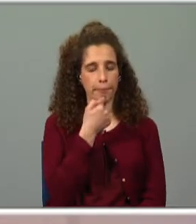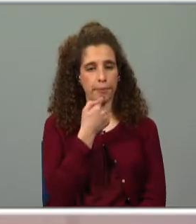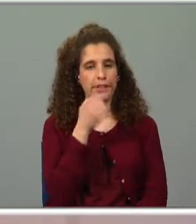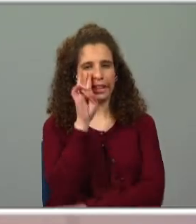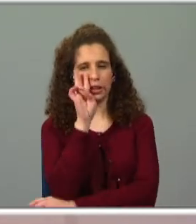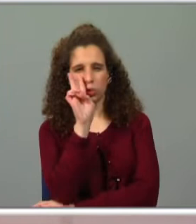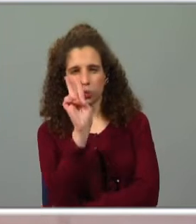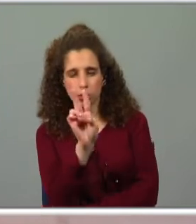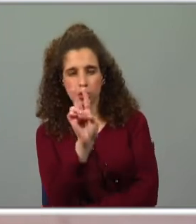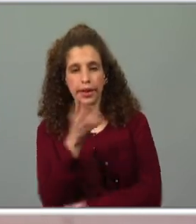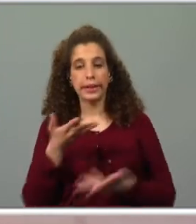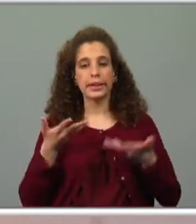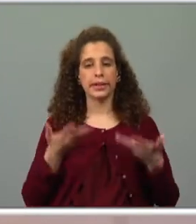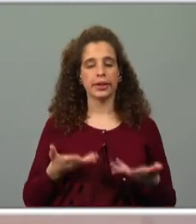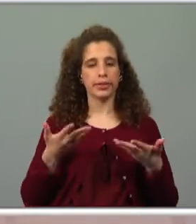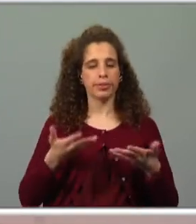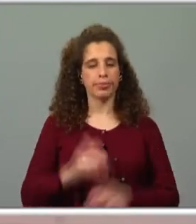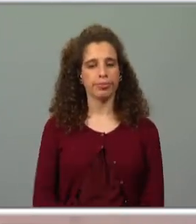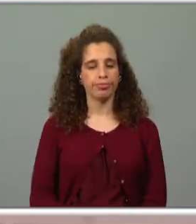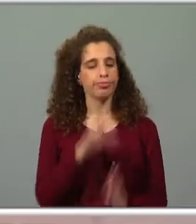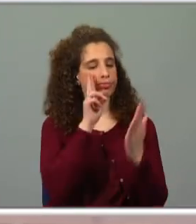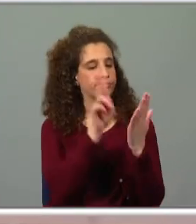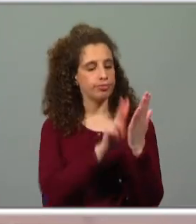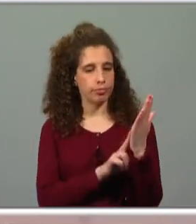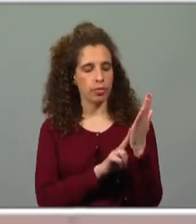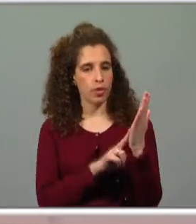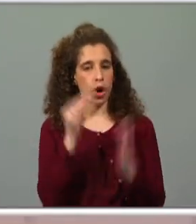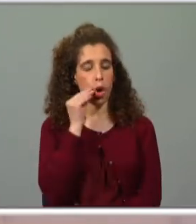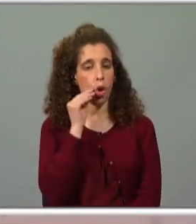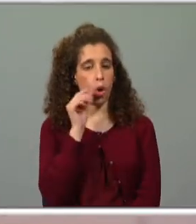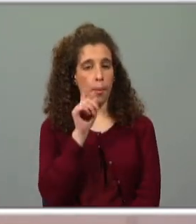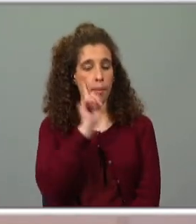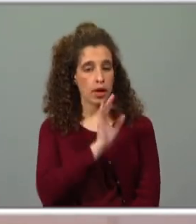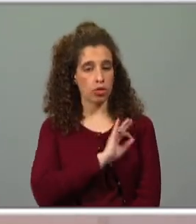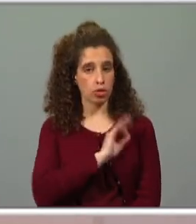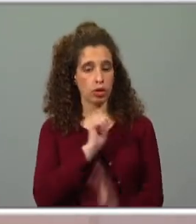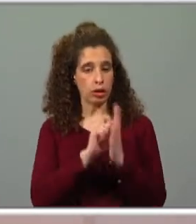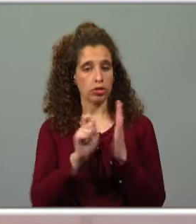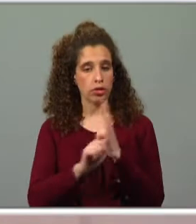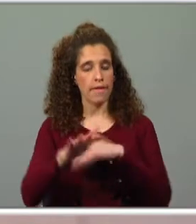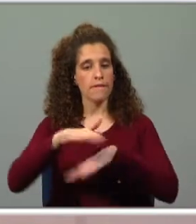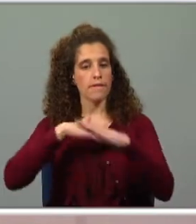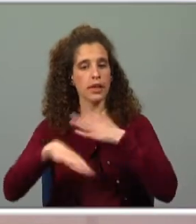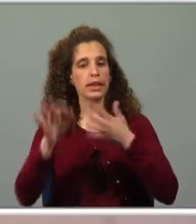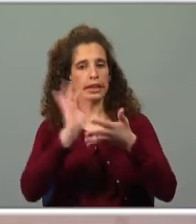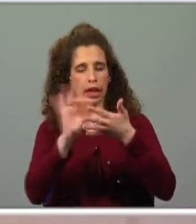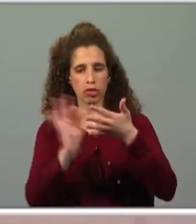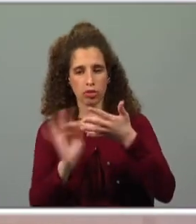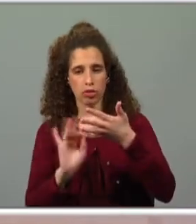observação e agora vamos aqui ler como autora na obra fez esta descrição da 觀察，現在讓我們在這裡閱讀如何作者在作品中對